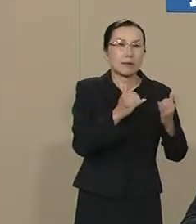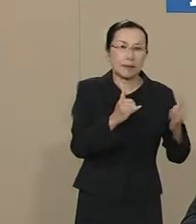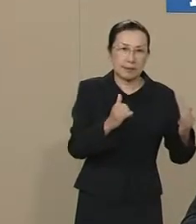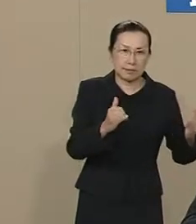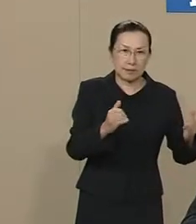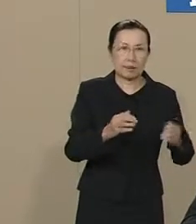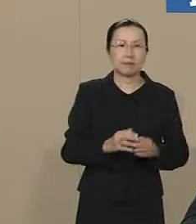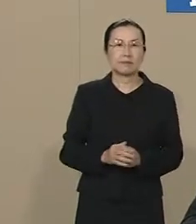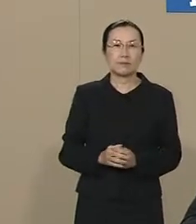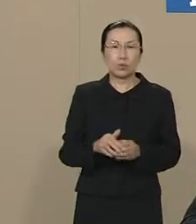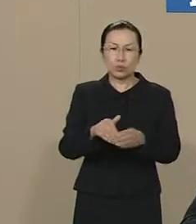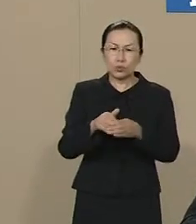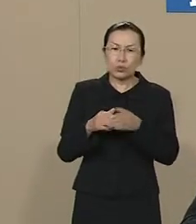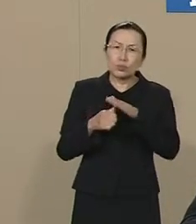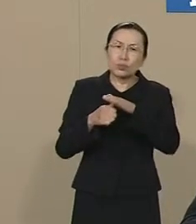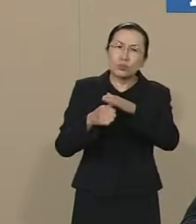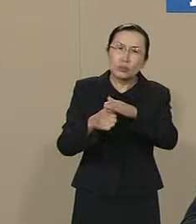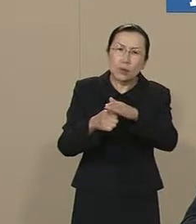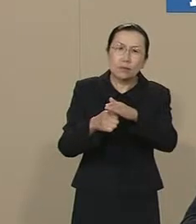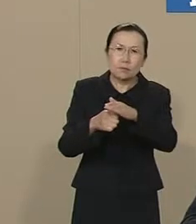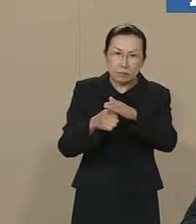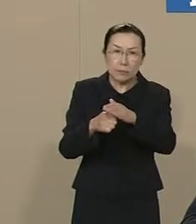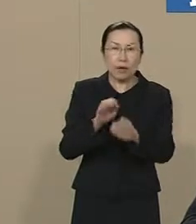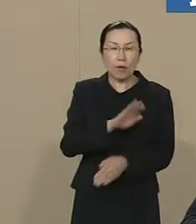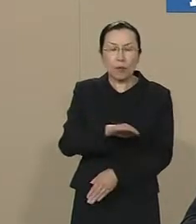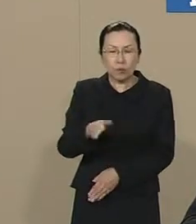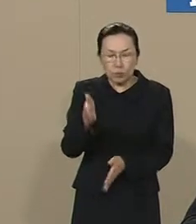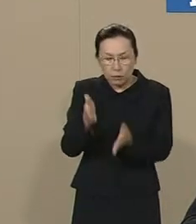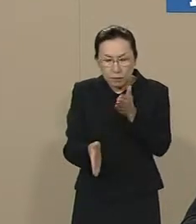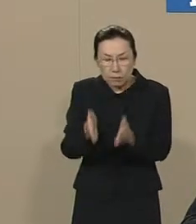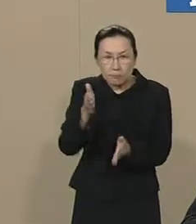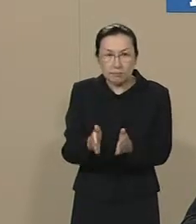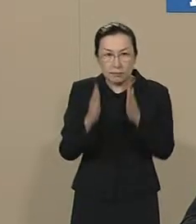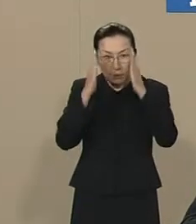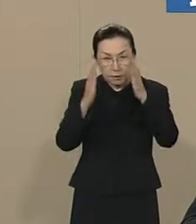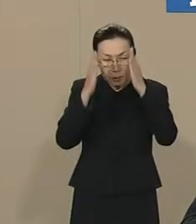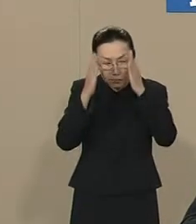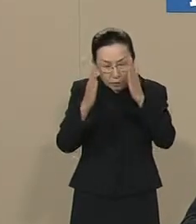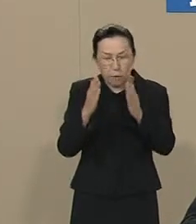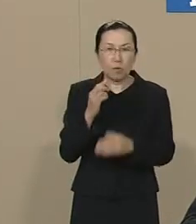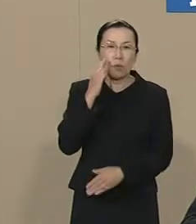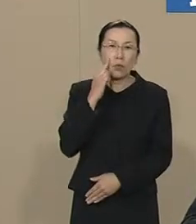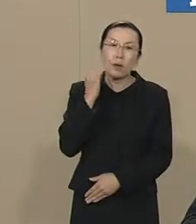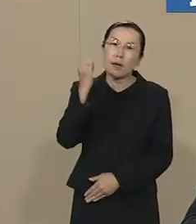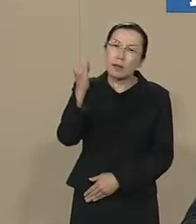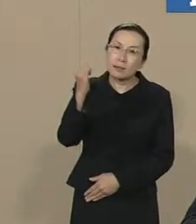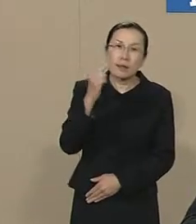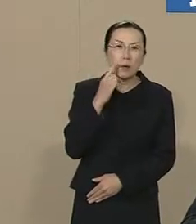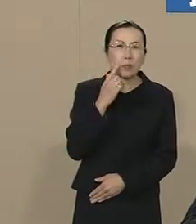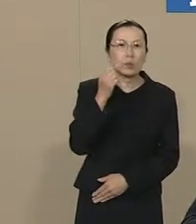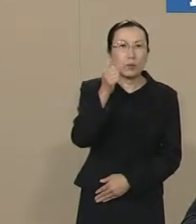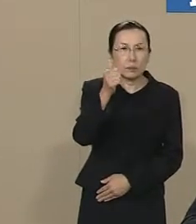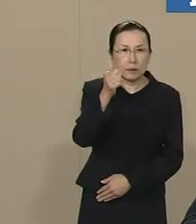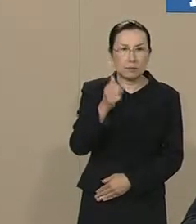収入が増えない中で､ 懸命に子育てに励んでいる､ お母さん､お父さん｡